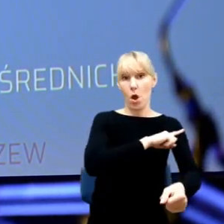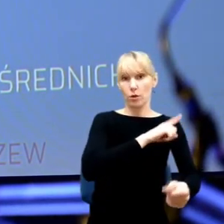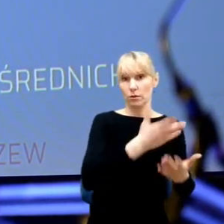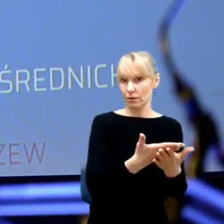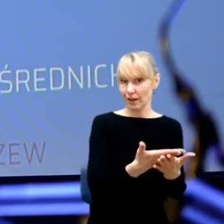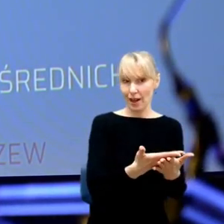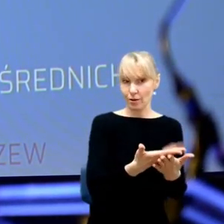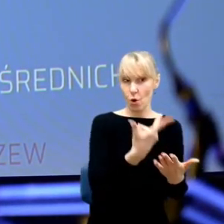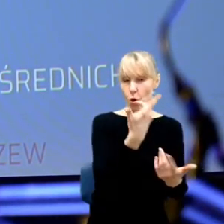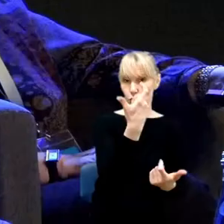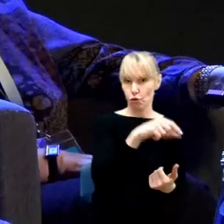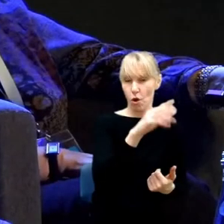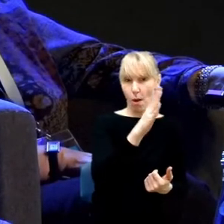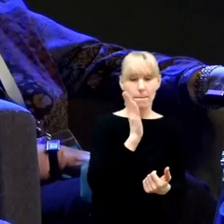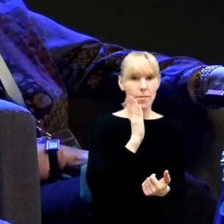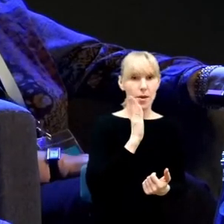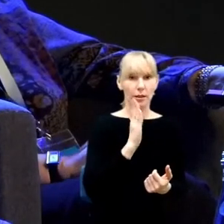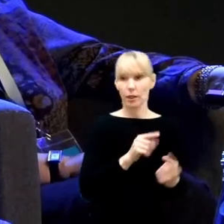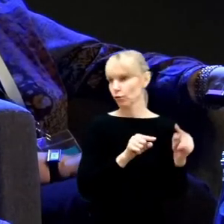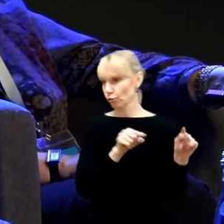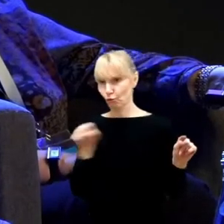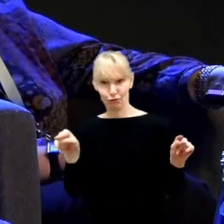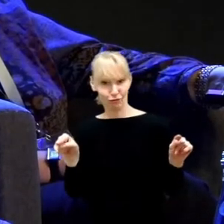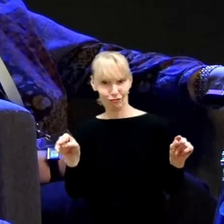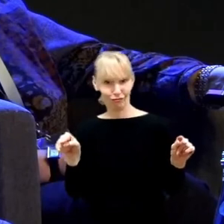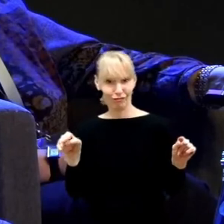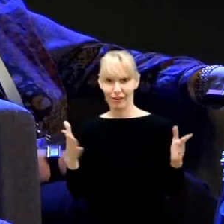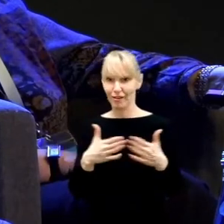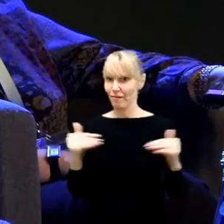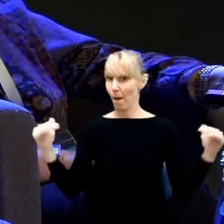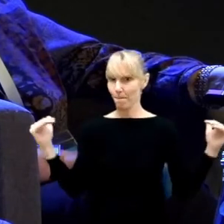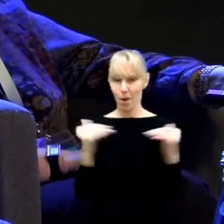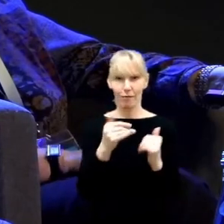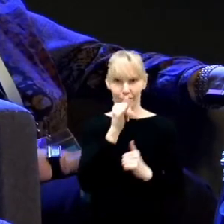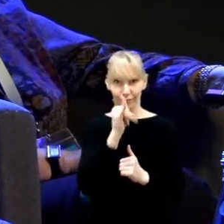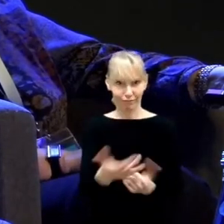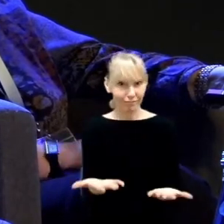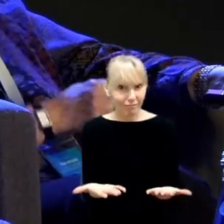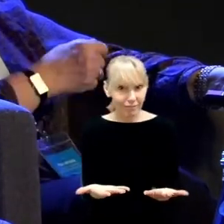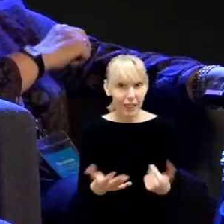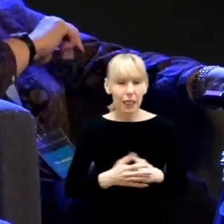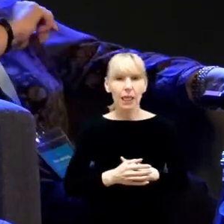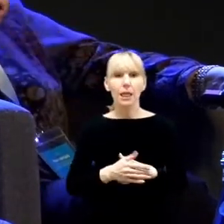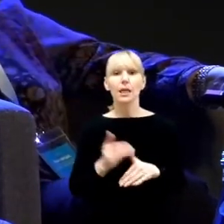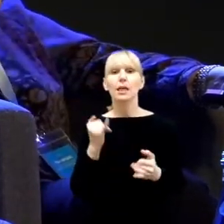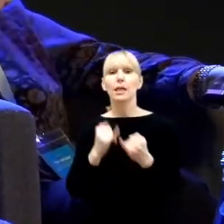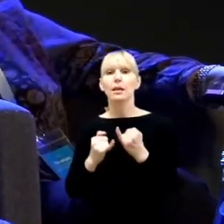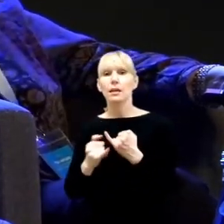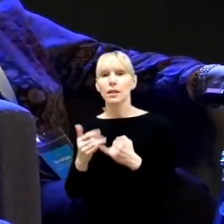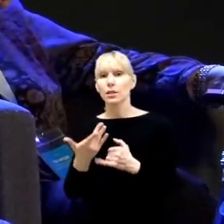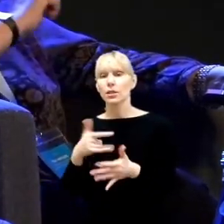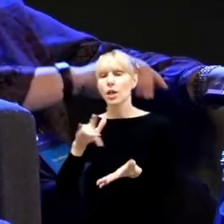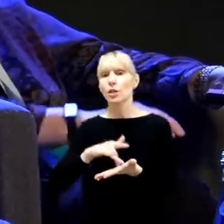Muszą być inne instrumenty wsparcia dla takich obszarów jak Pleszew, jeśli uważamy, w sensie kraju, że warto je wspierać.